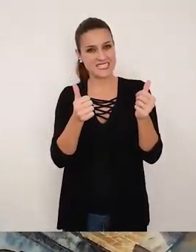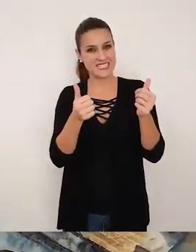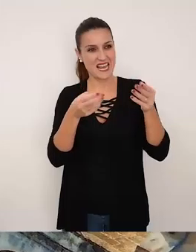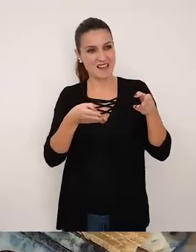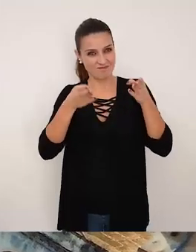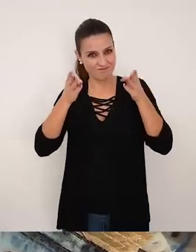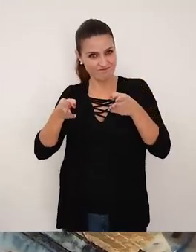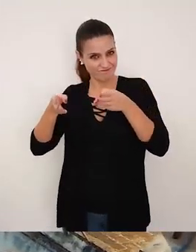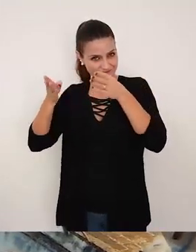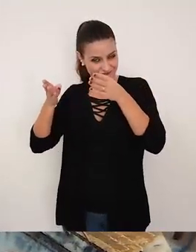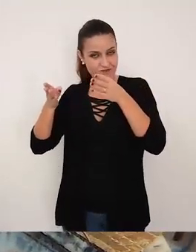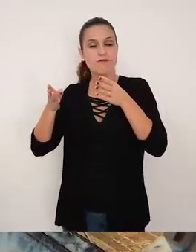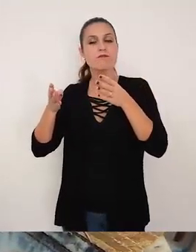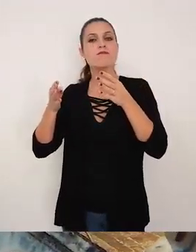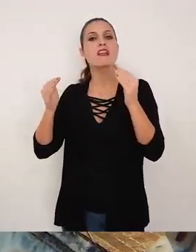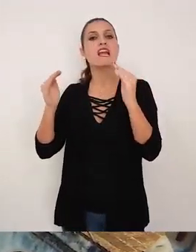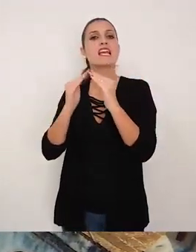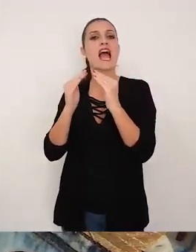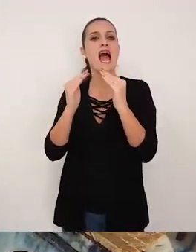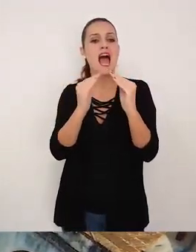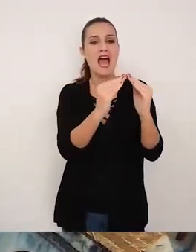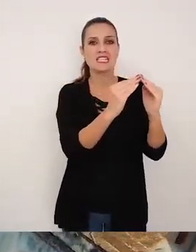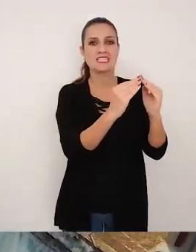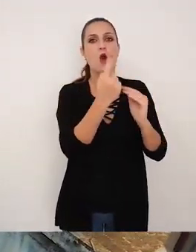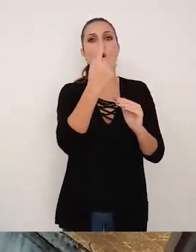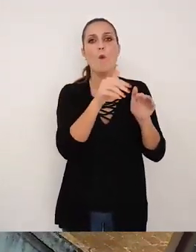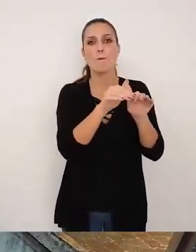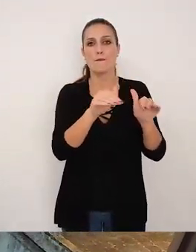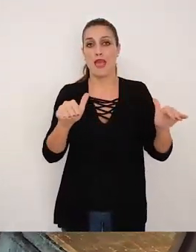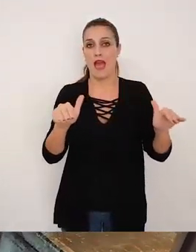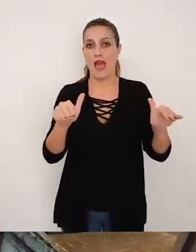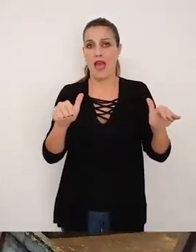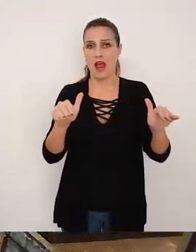Giurdignano è dominata dalla presenza di caseggiati a un solo piano, ma non mancano